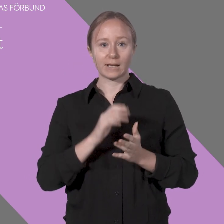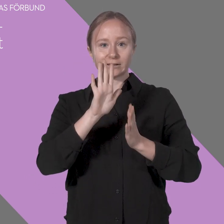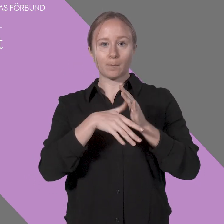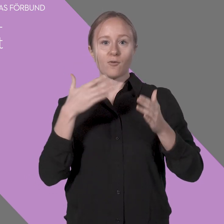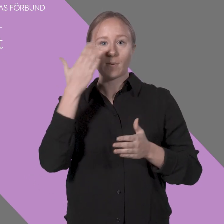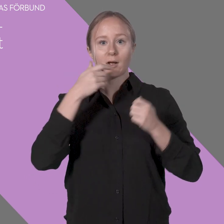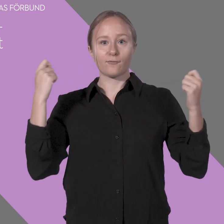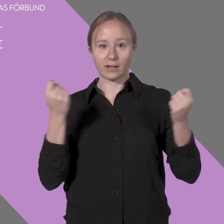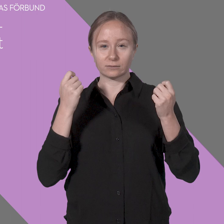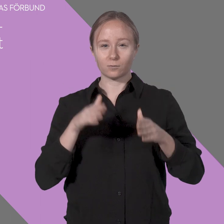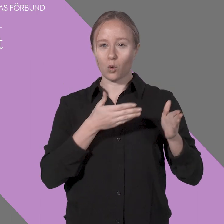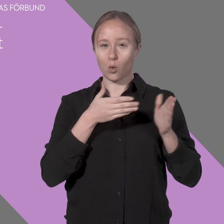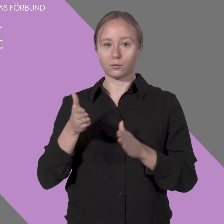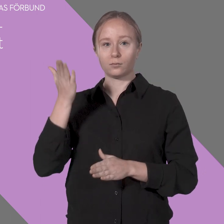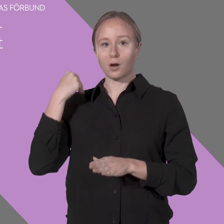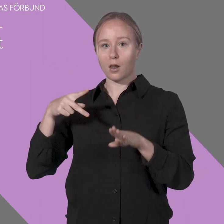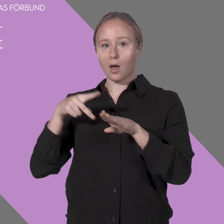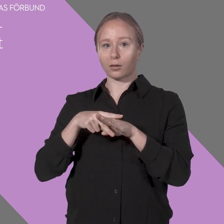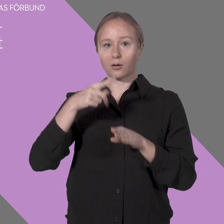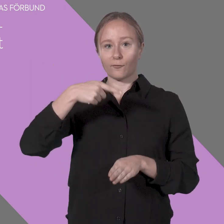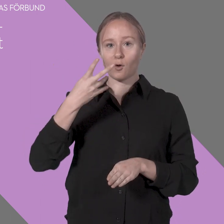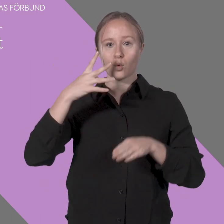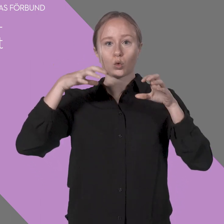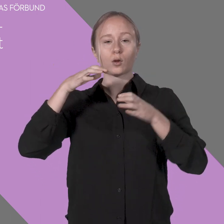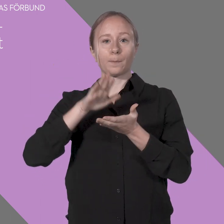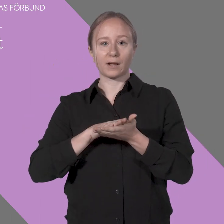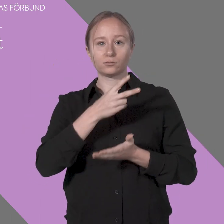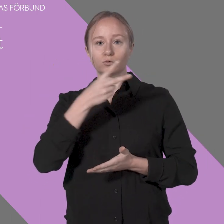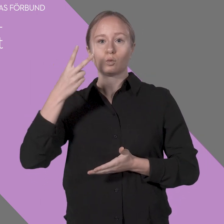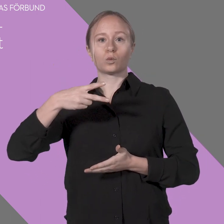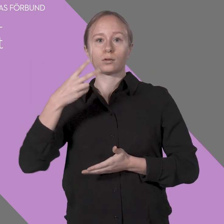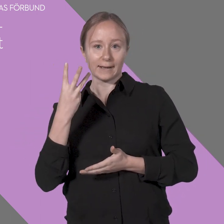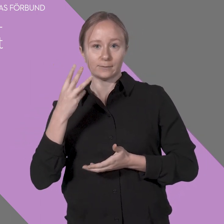Teckenspråkiga filmfestivalen ordnades i Lahtis den 14 oktober 2023, -